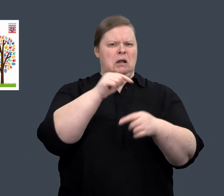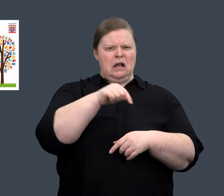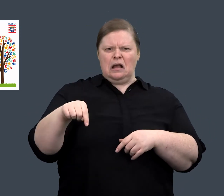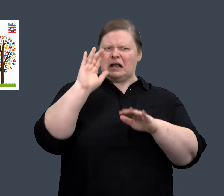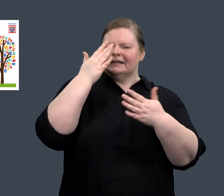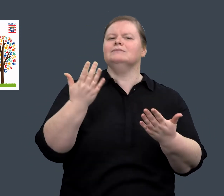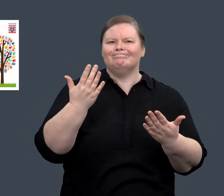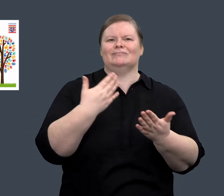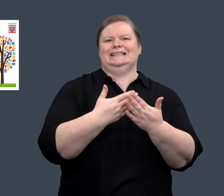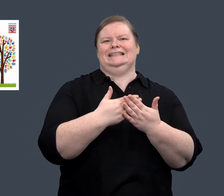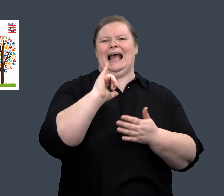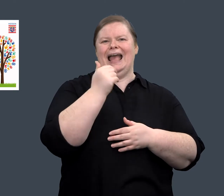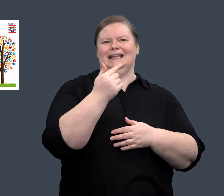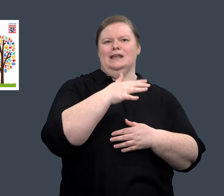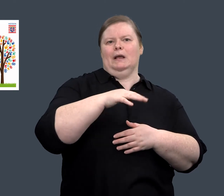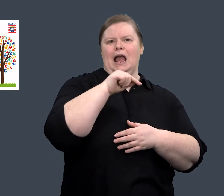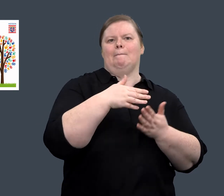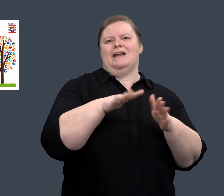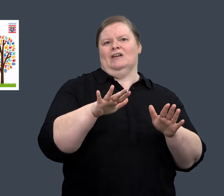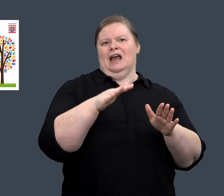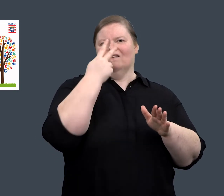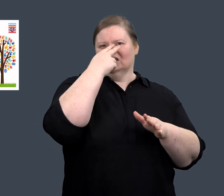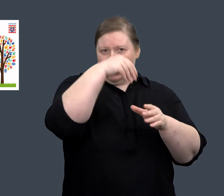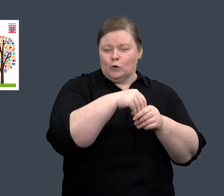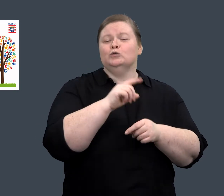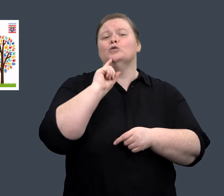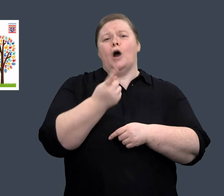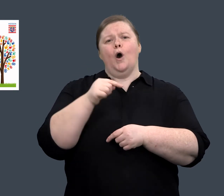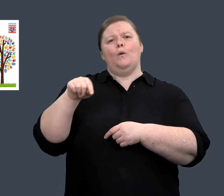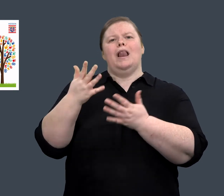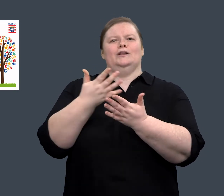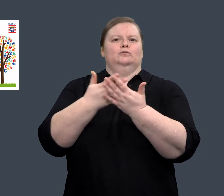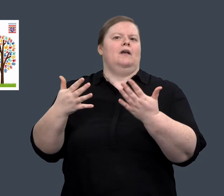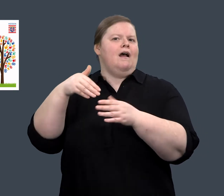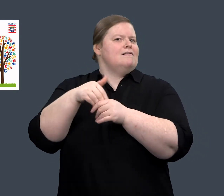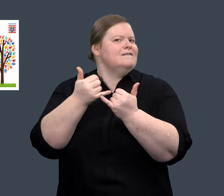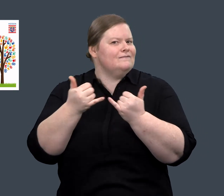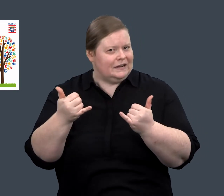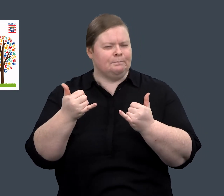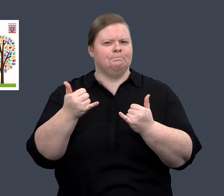sind die barrierefreie IT und die Leichte Sprache.